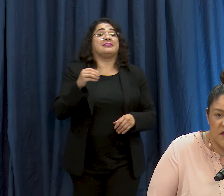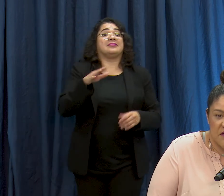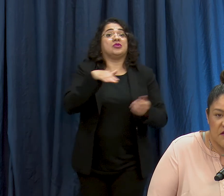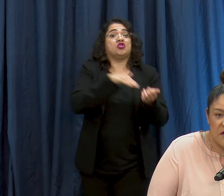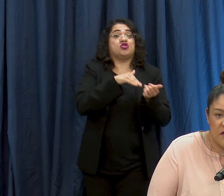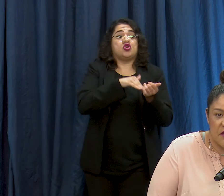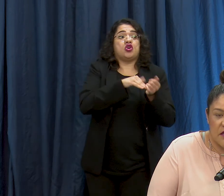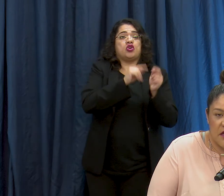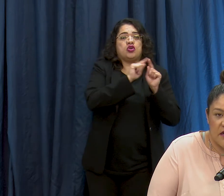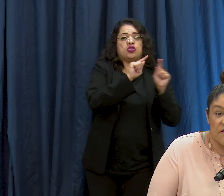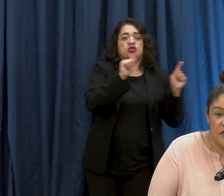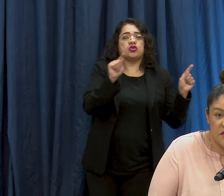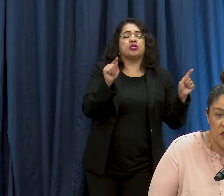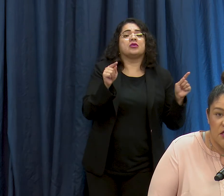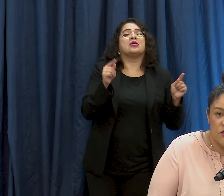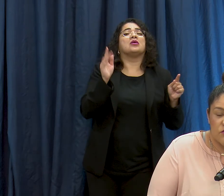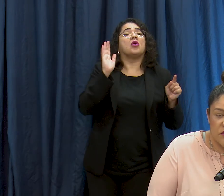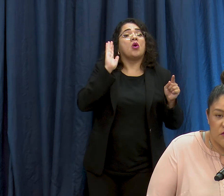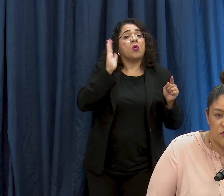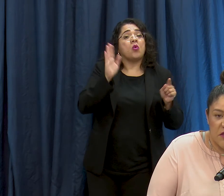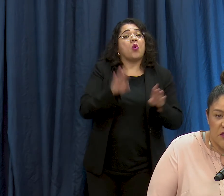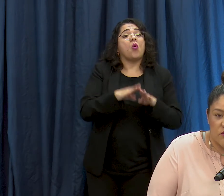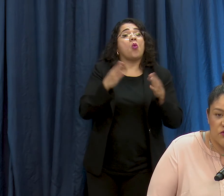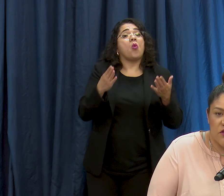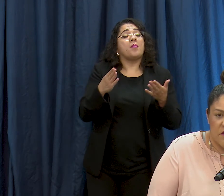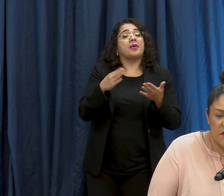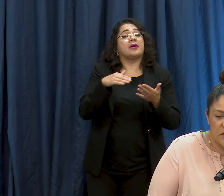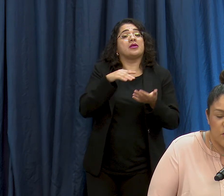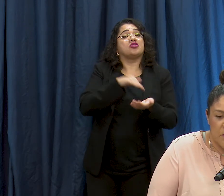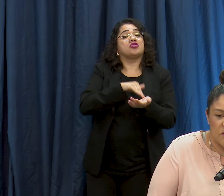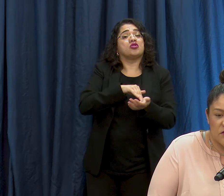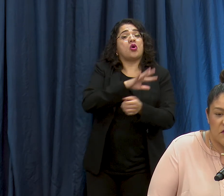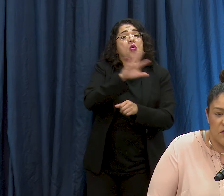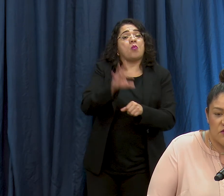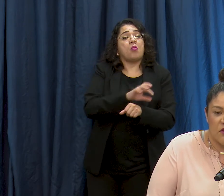vanna arre abrir sus Centro's medicos toda vienna stay momentos tambien noah